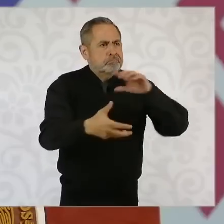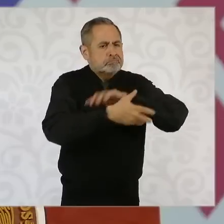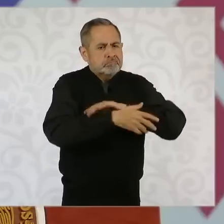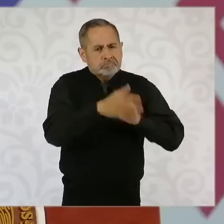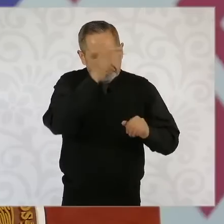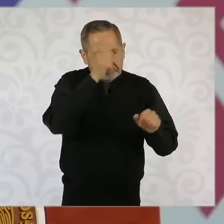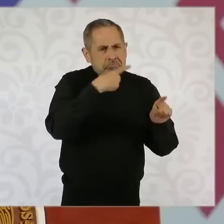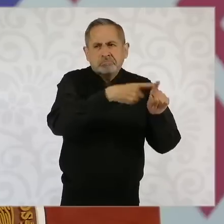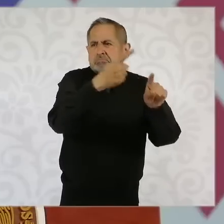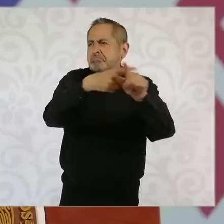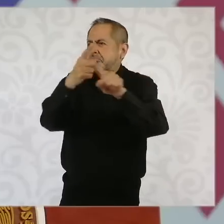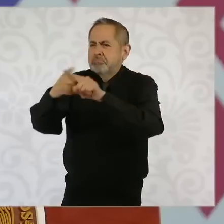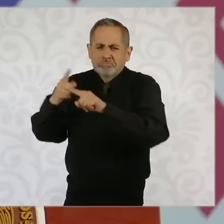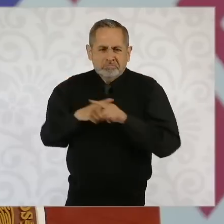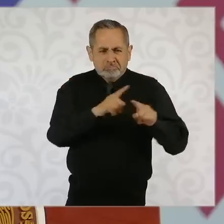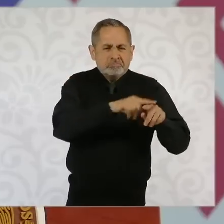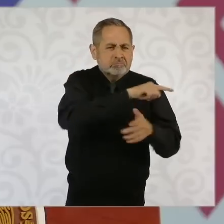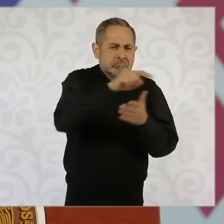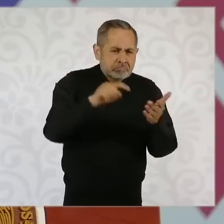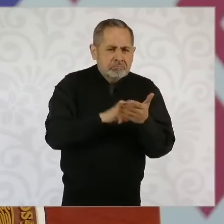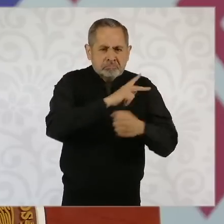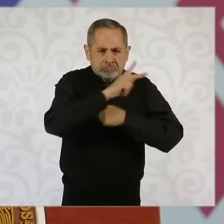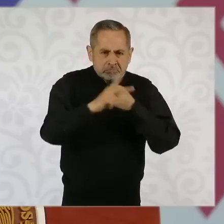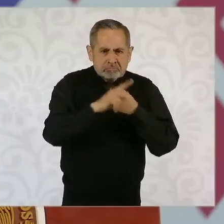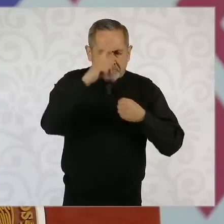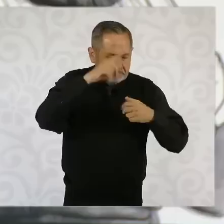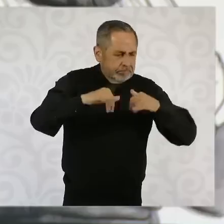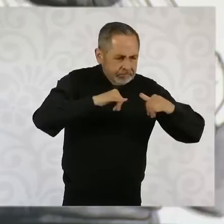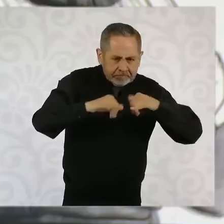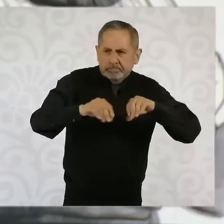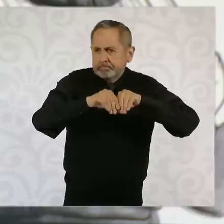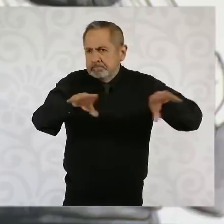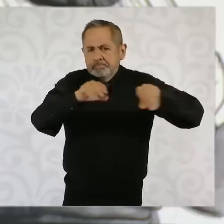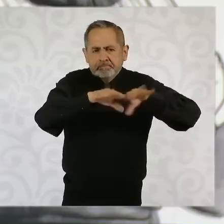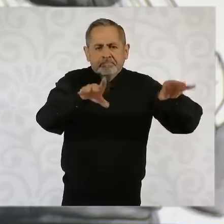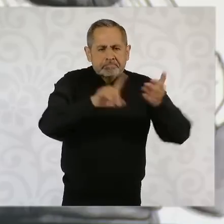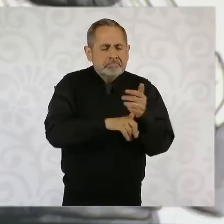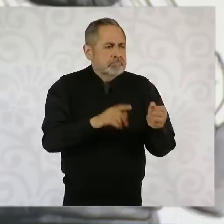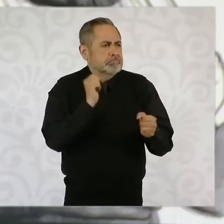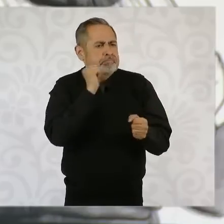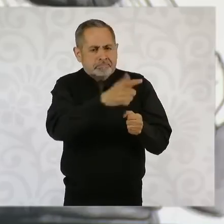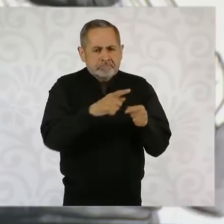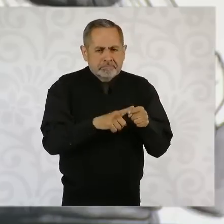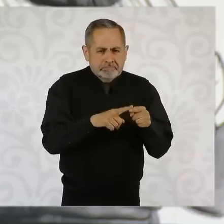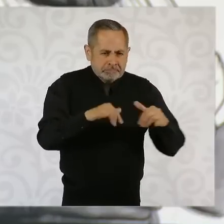distintos territorios y países para poder hacer Pues esta este mapeo que tienen de